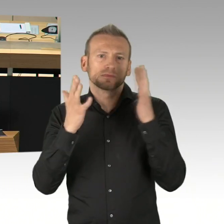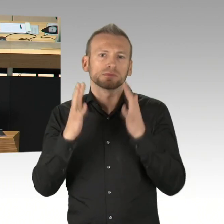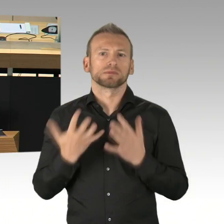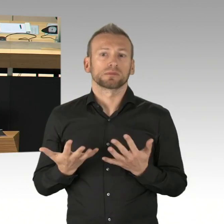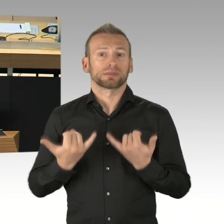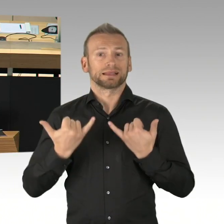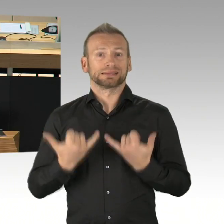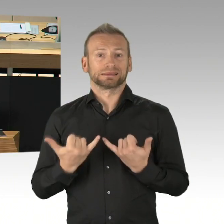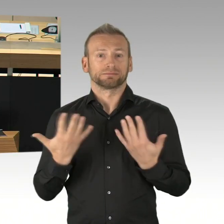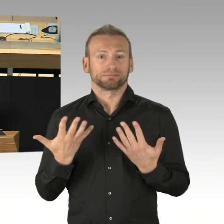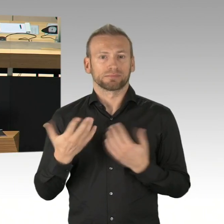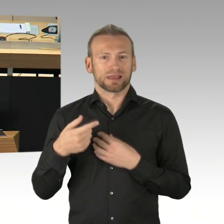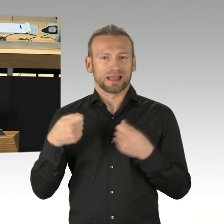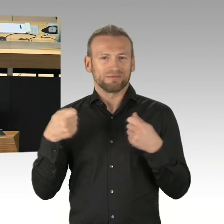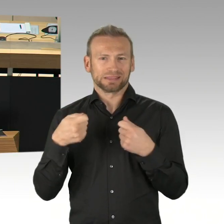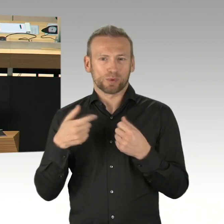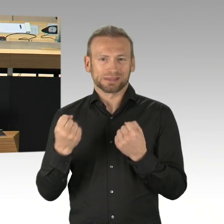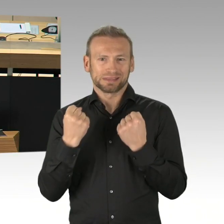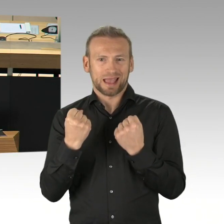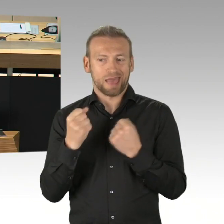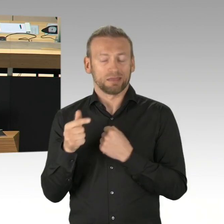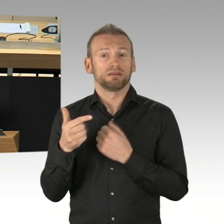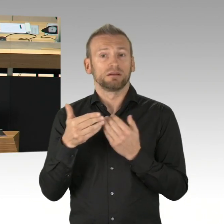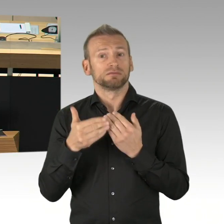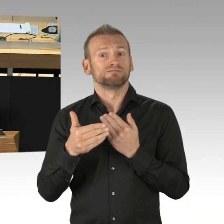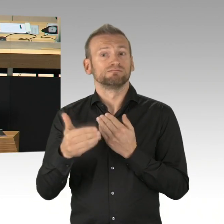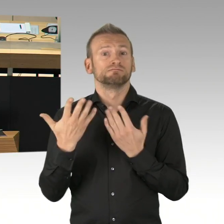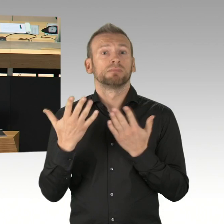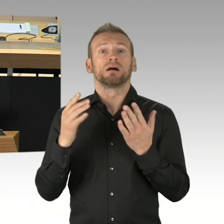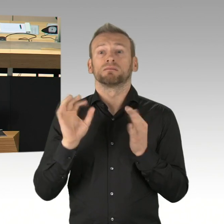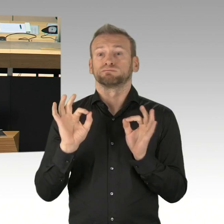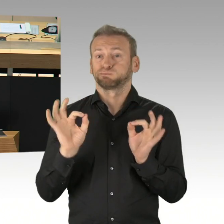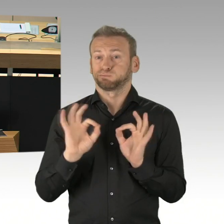muss man mal auch mal unterscheiden. Gegenwärtig findet auf dem Berliner Immobilienmarkt